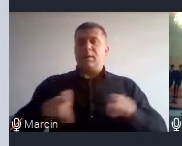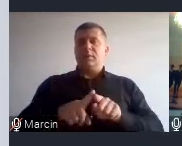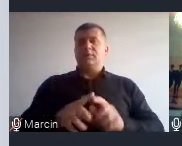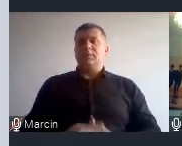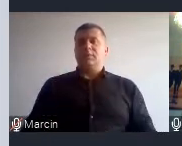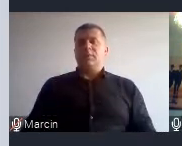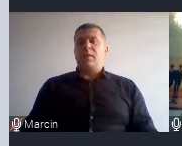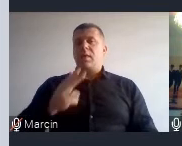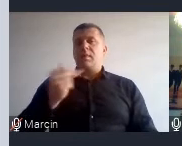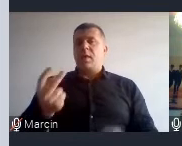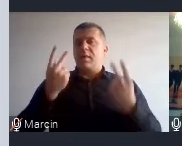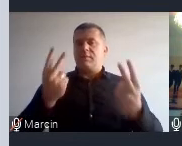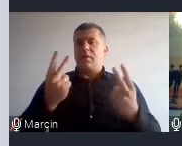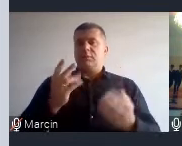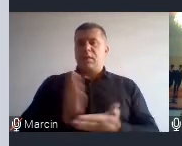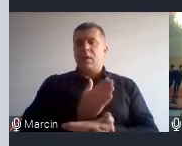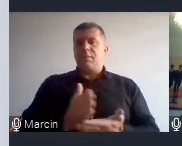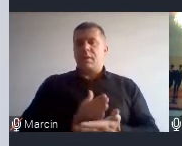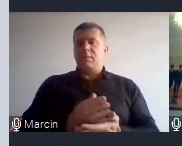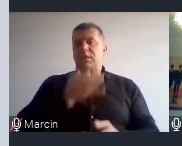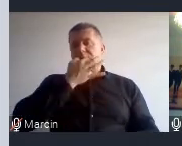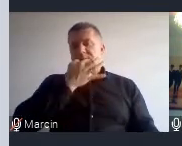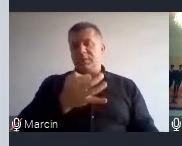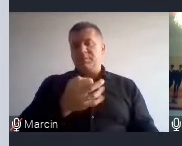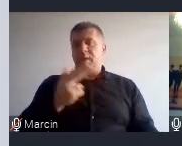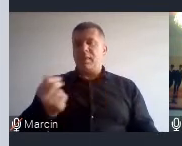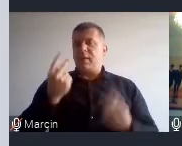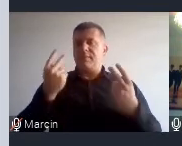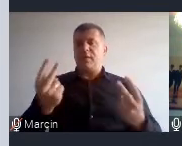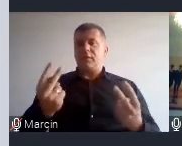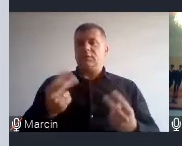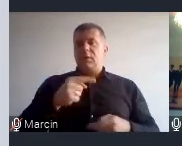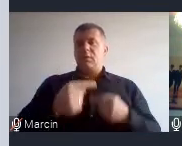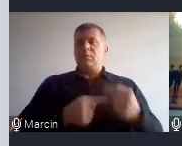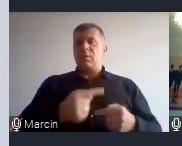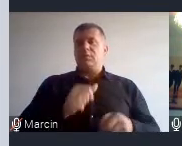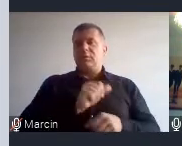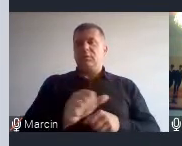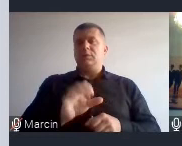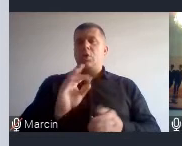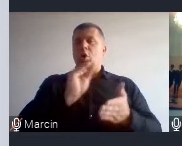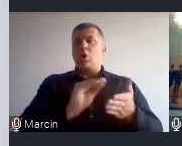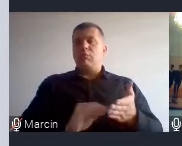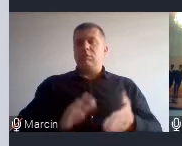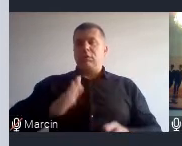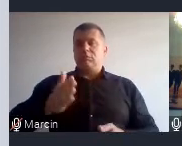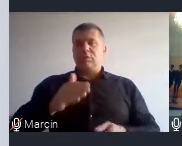Najważniejszym elementem zapytań, najważniejszym elementem tych procedur jest opis przedmiotu zamówienia.